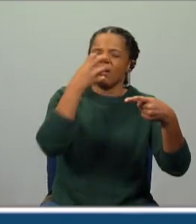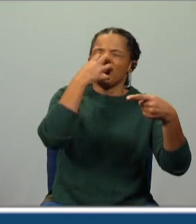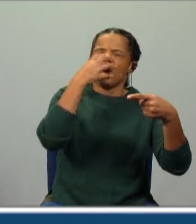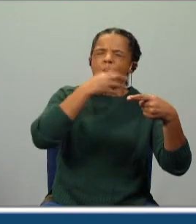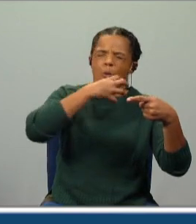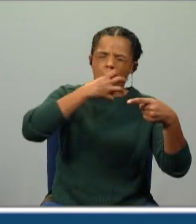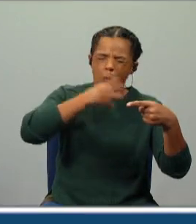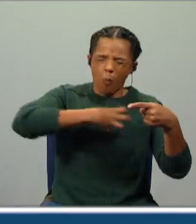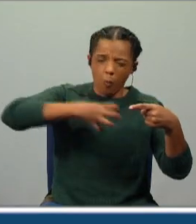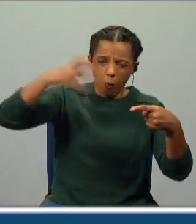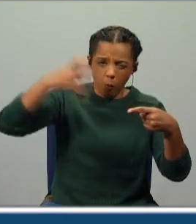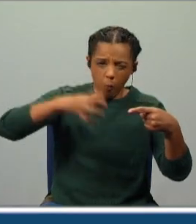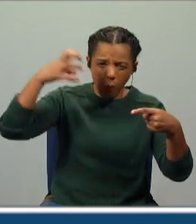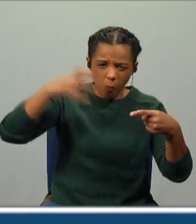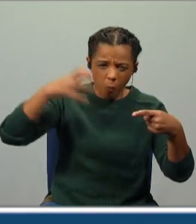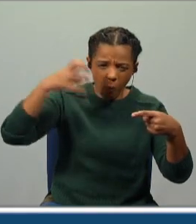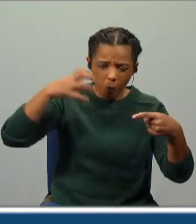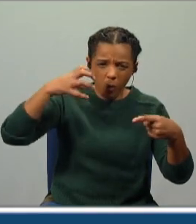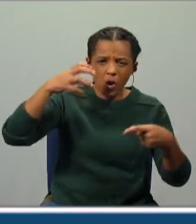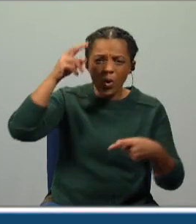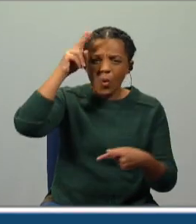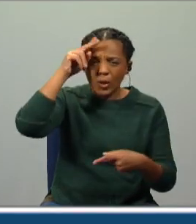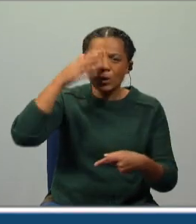o coelhinho branco e fofinho mordeu meu nariz. Pai natal!